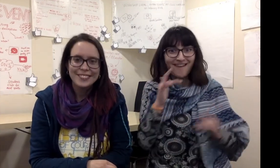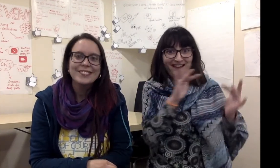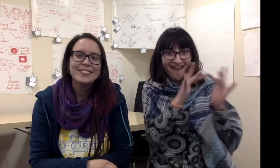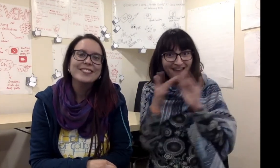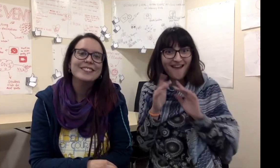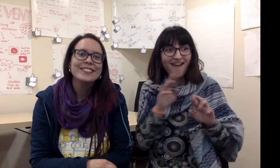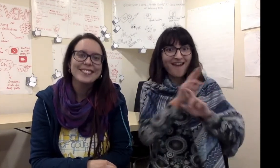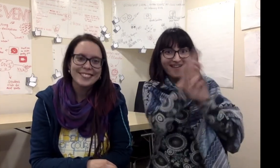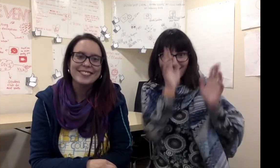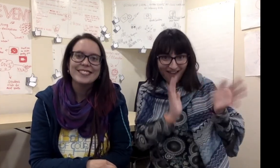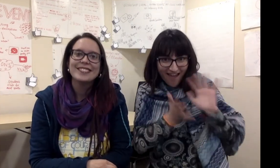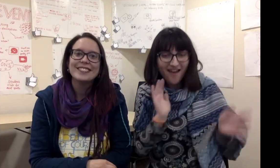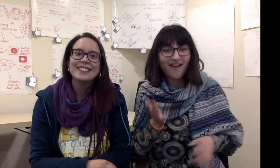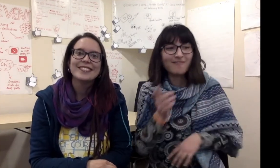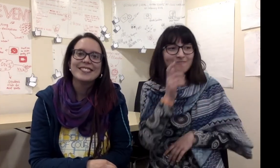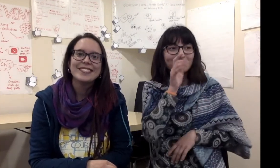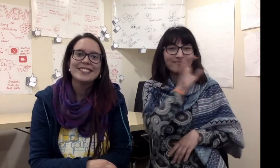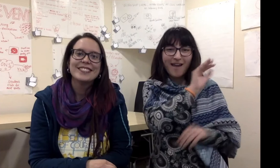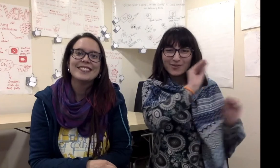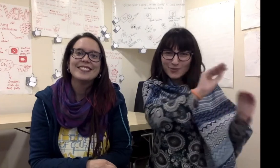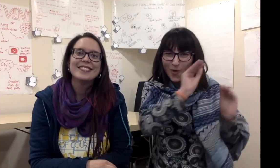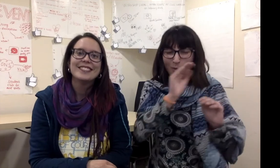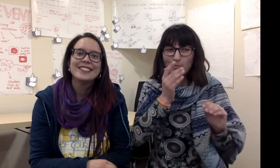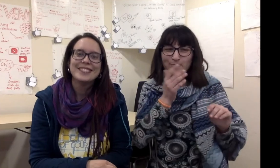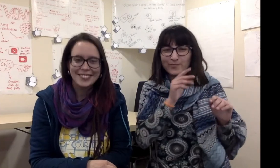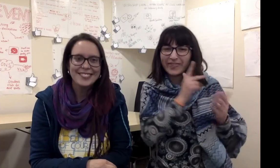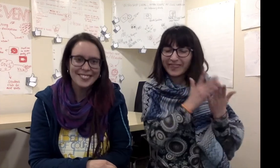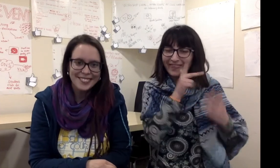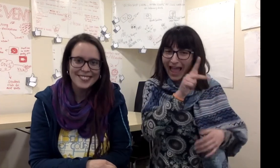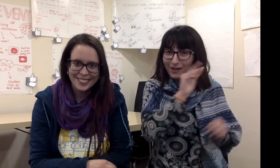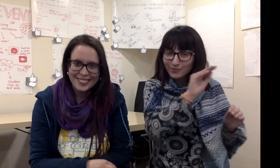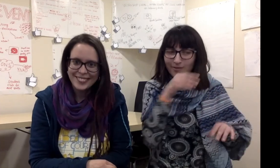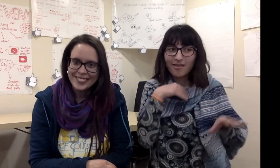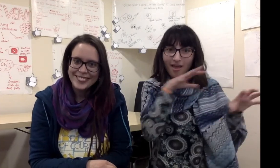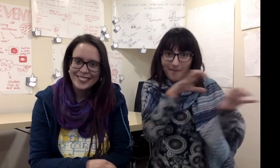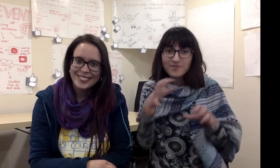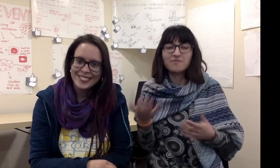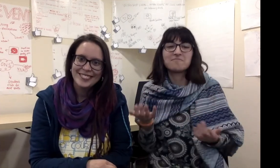De conocer y compartir experiencias en signos internacionales con diferentes países.